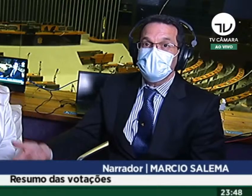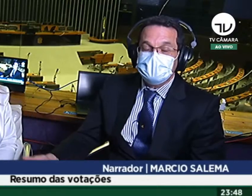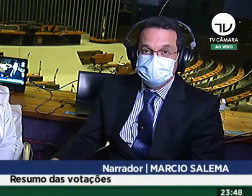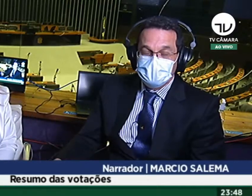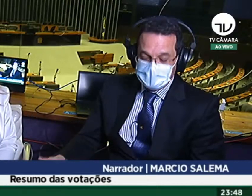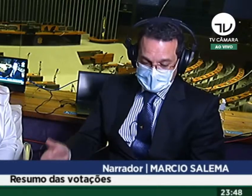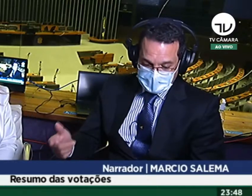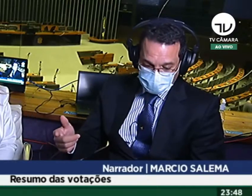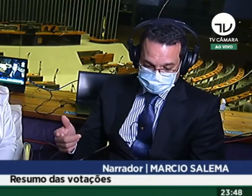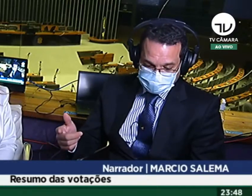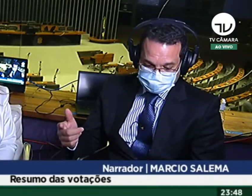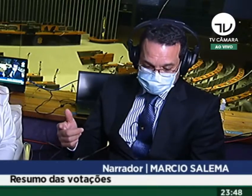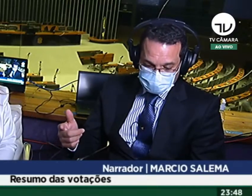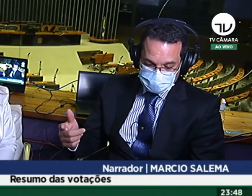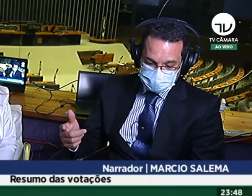CONVOCAÇÃO POR 310 VOTOS FAVORÁVEIS A ESSE